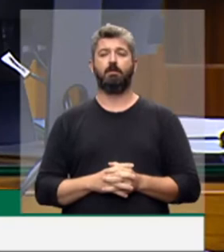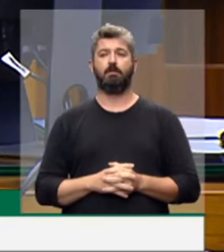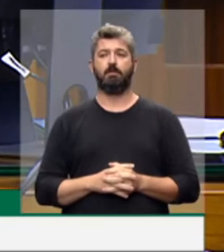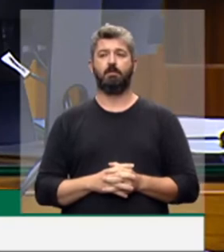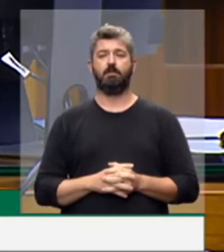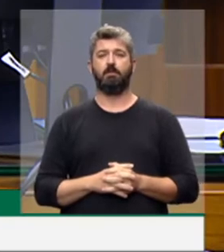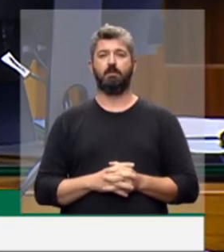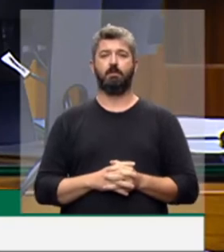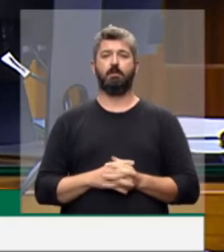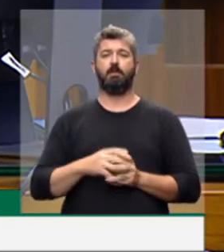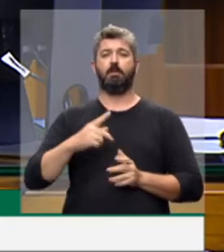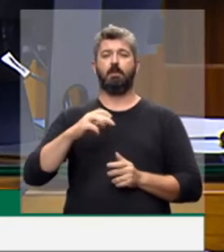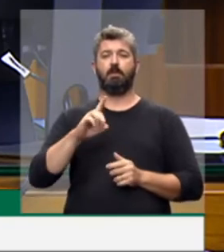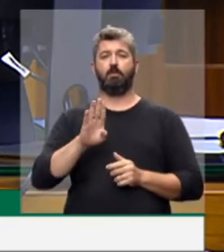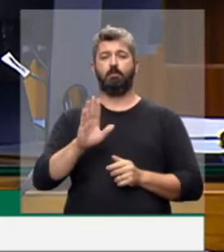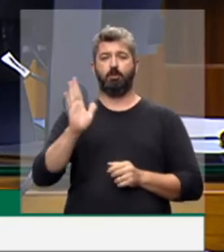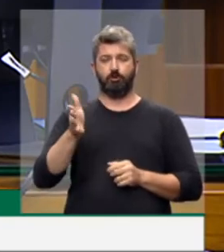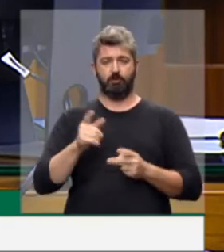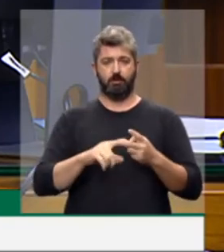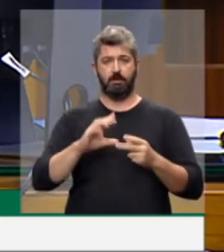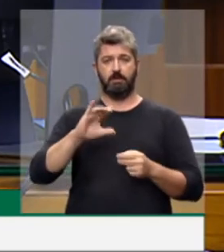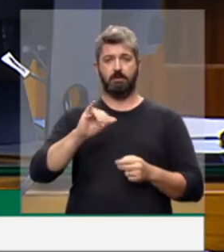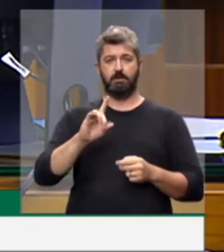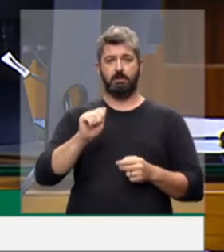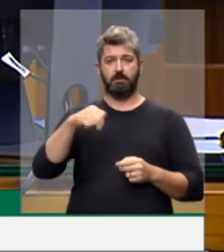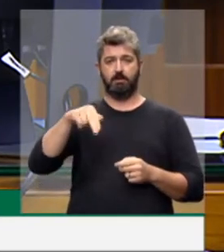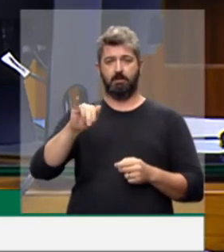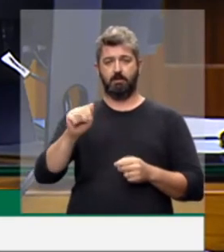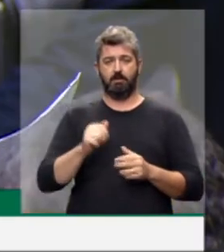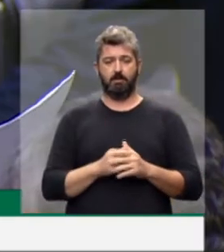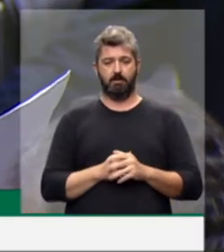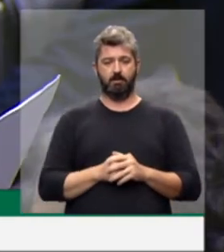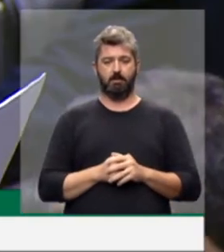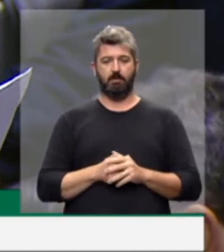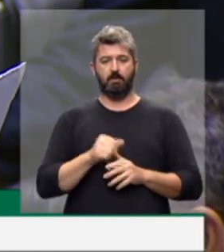ESTÁ NO BLOCO DO PSL, VAI DEIXAR PARA O FINAL. COMO VOTA